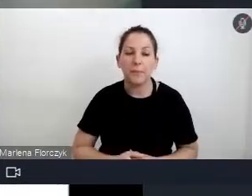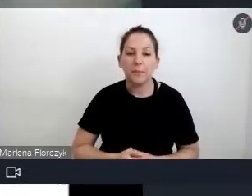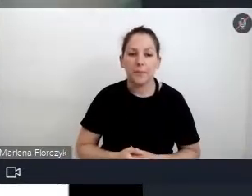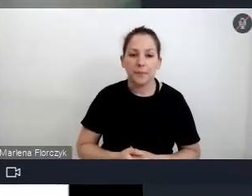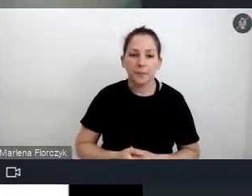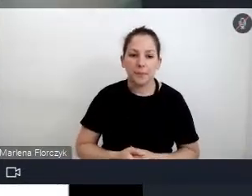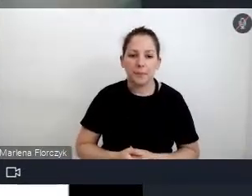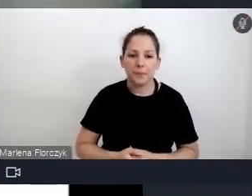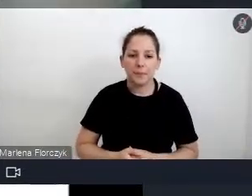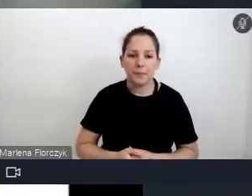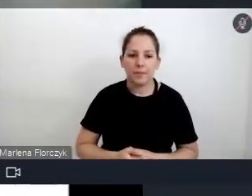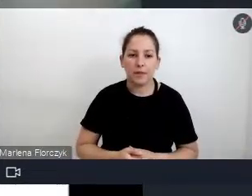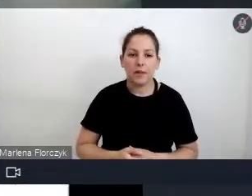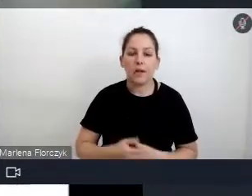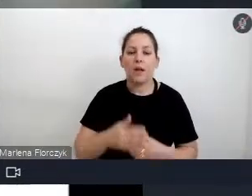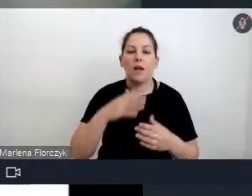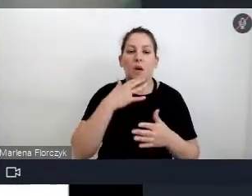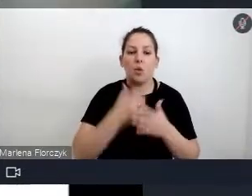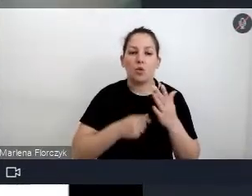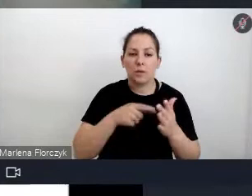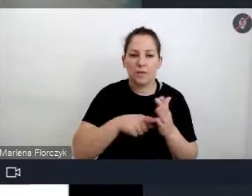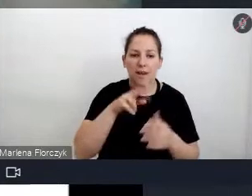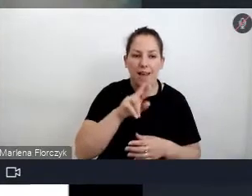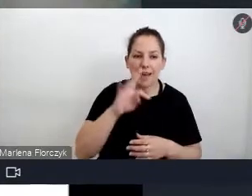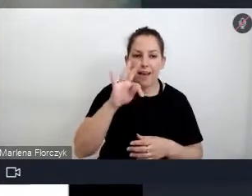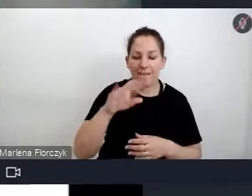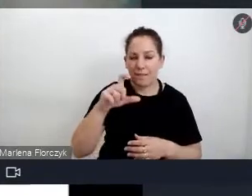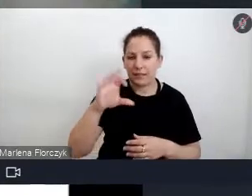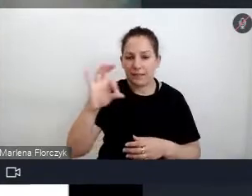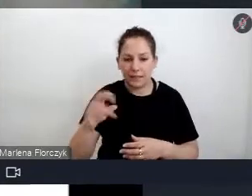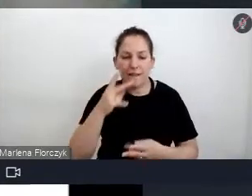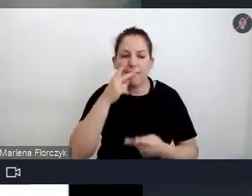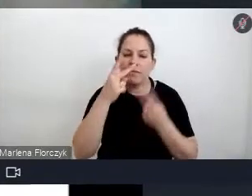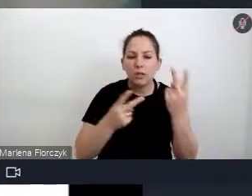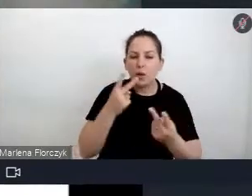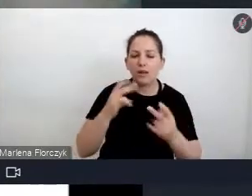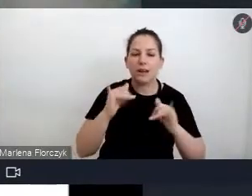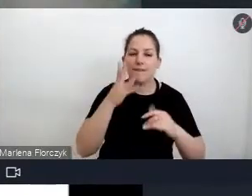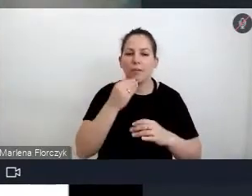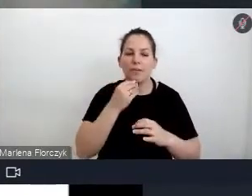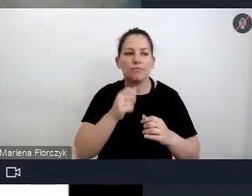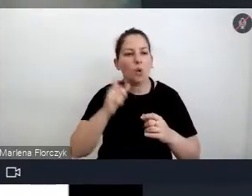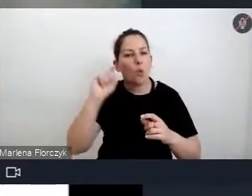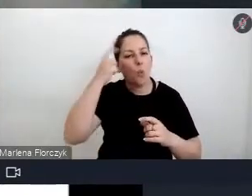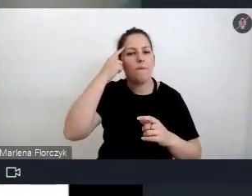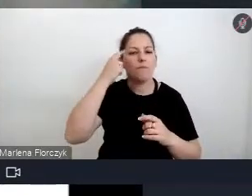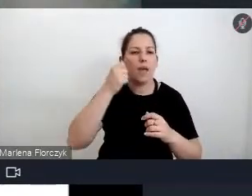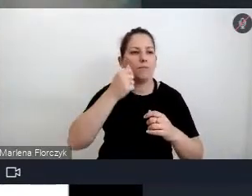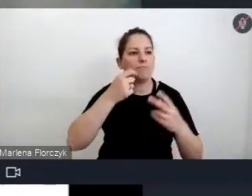Używamy narzędzia RFSC, aby zwizualizować, jakie są aktualne priorytety i luki w każdym mieście.